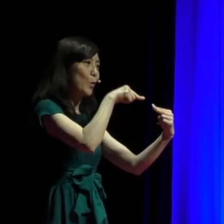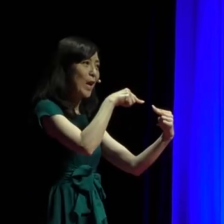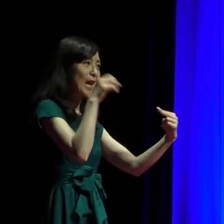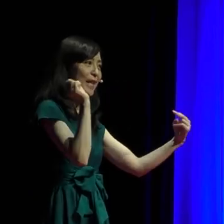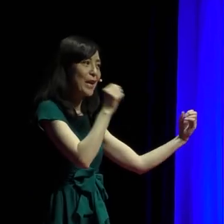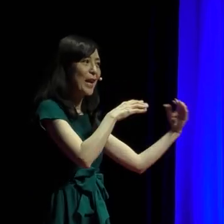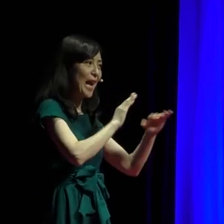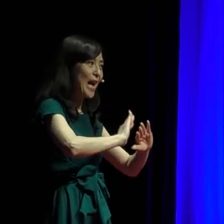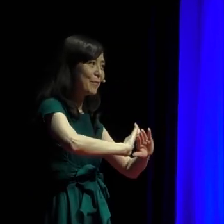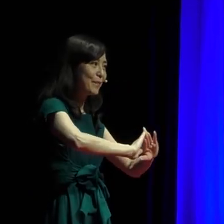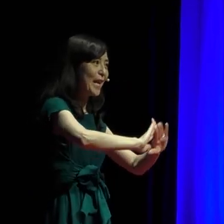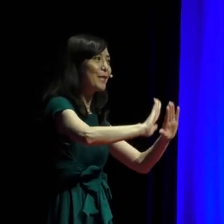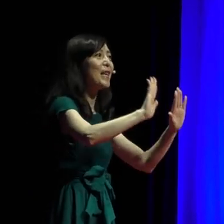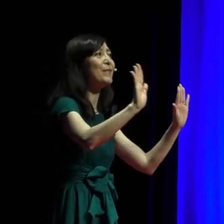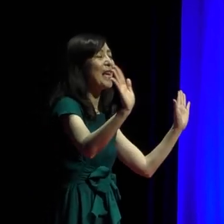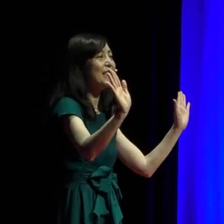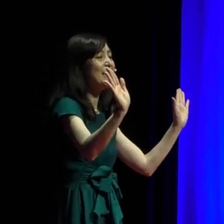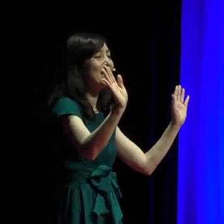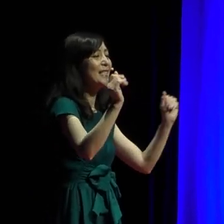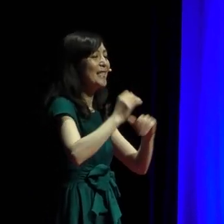Desde ahí comienza el dialogo.